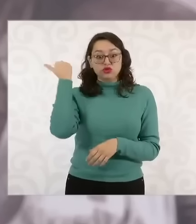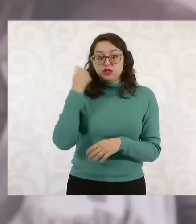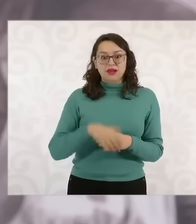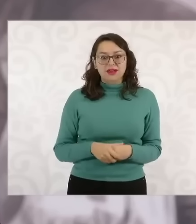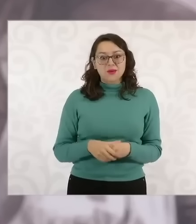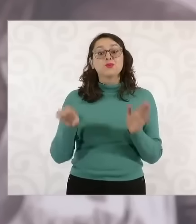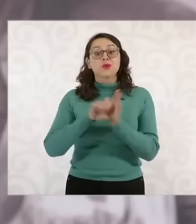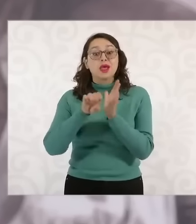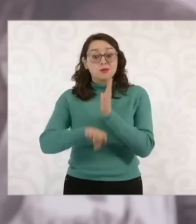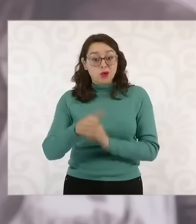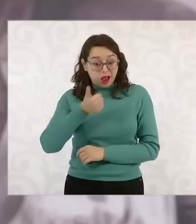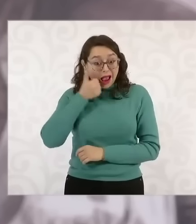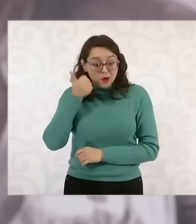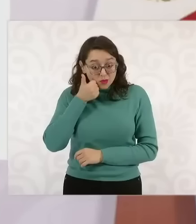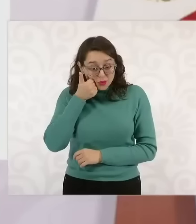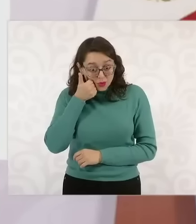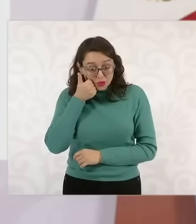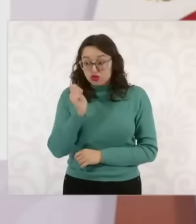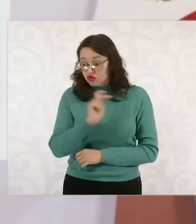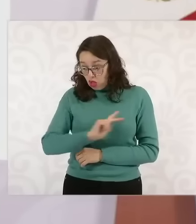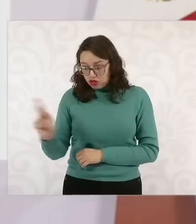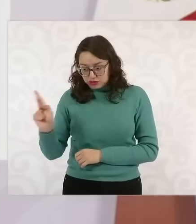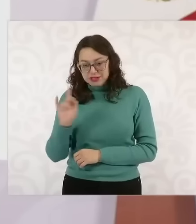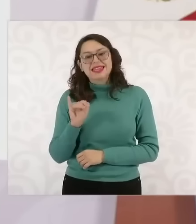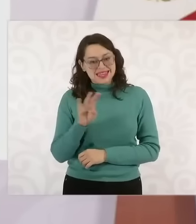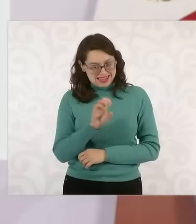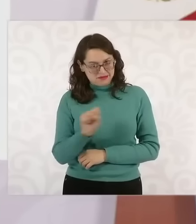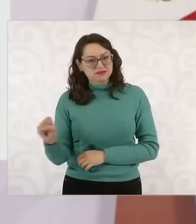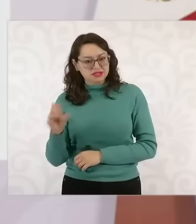que tal vez no saben que tienen el IMS. Hay tal vez pensionados que no saben que